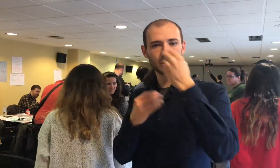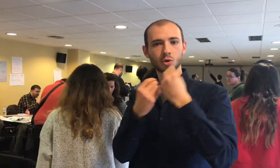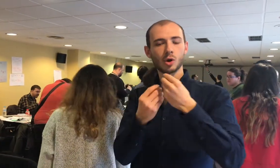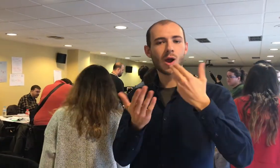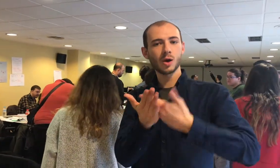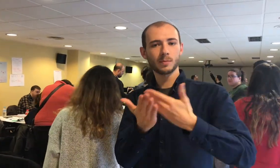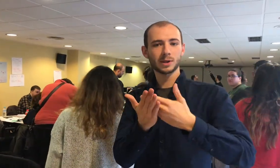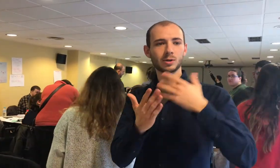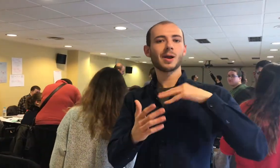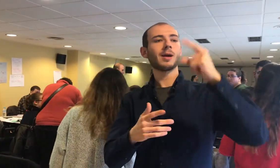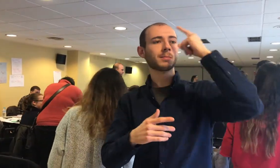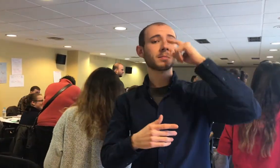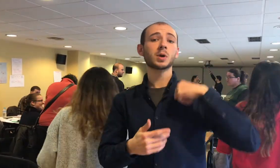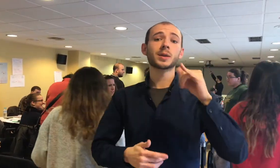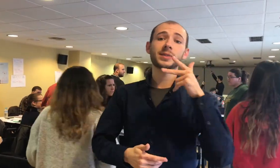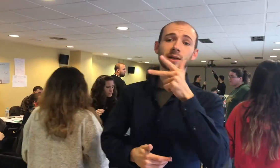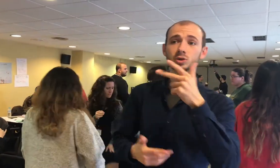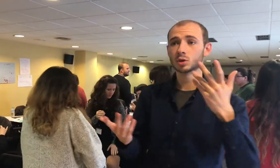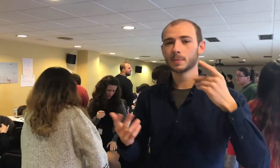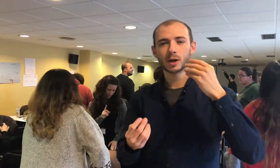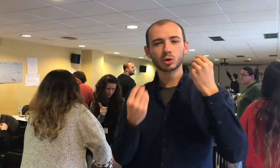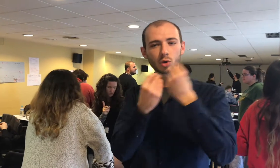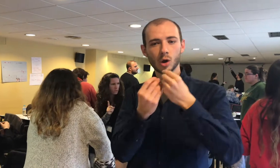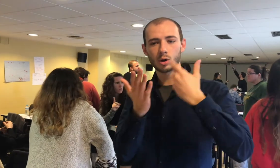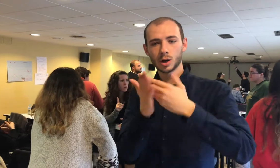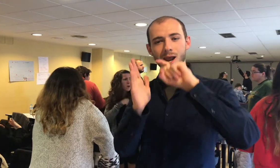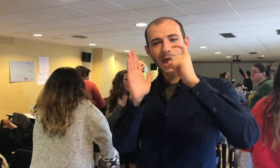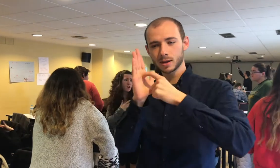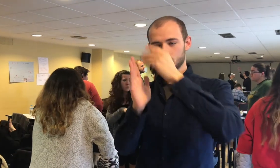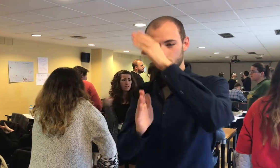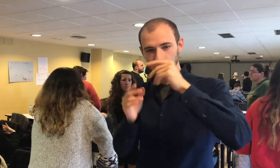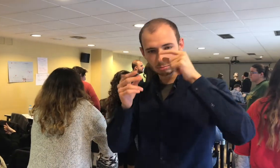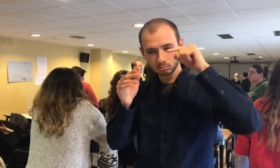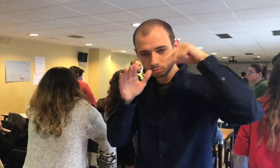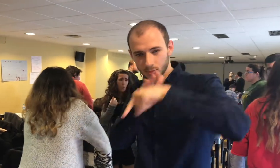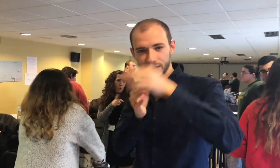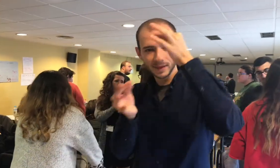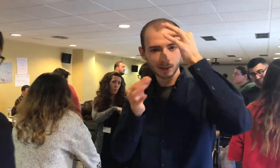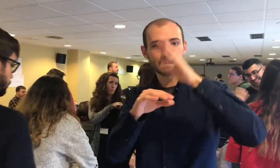y poder trabajar apoyándonos en legislación específica,